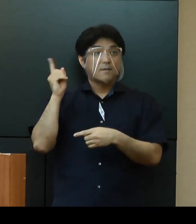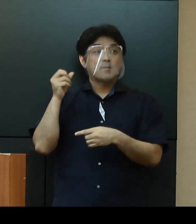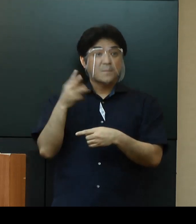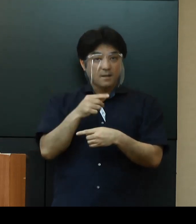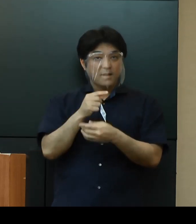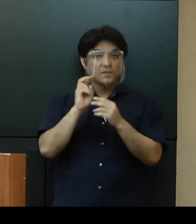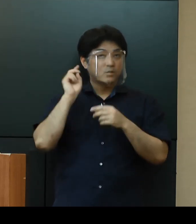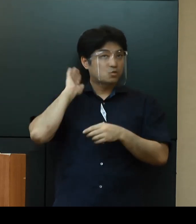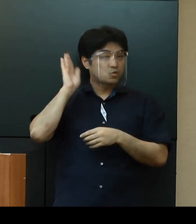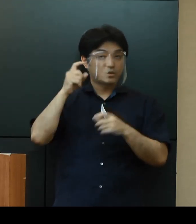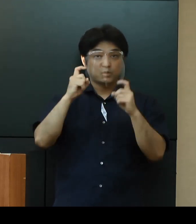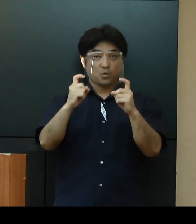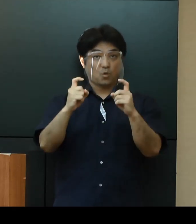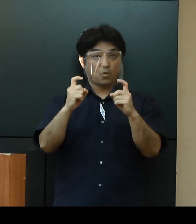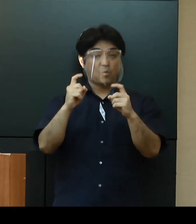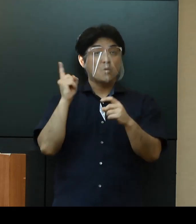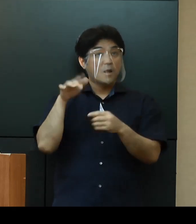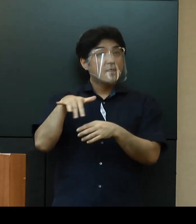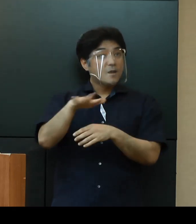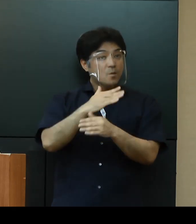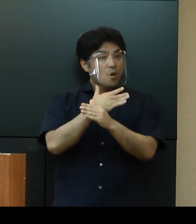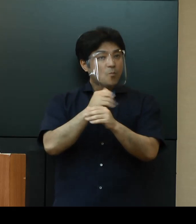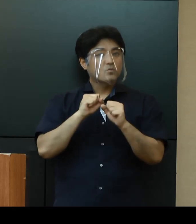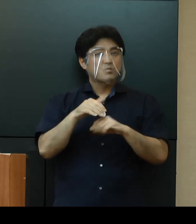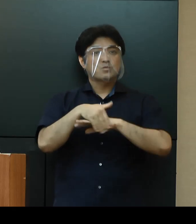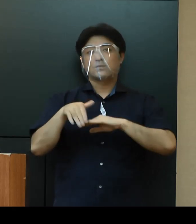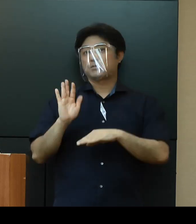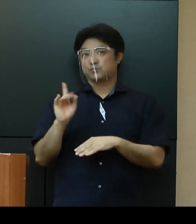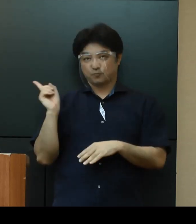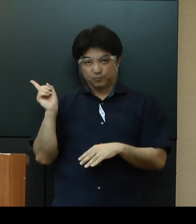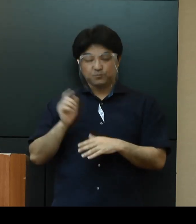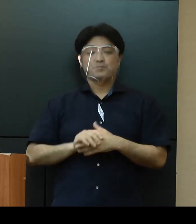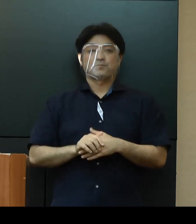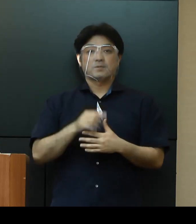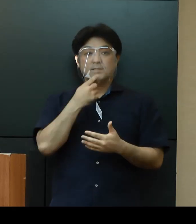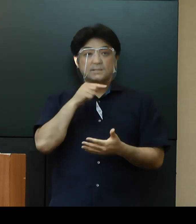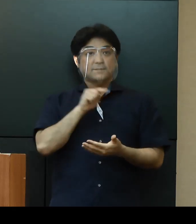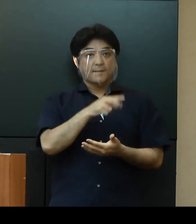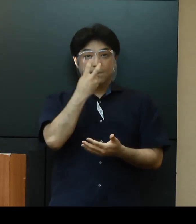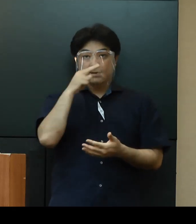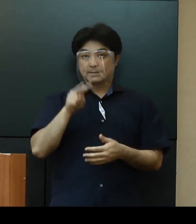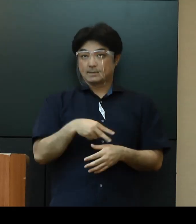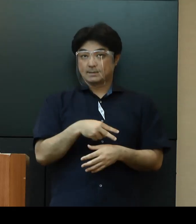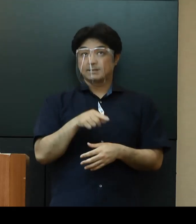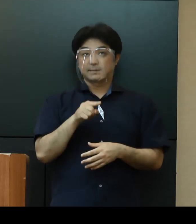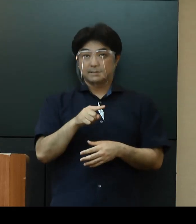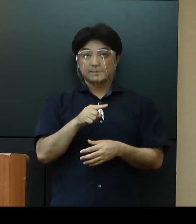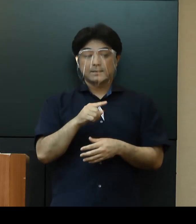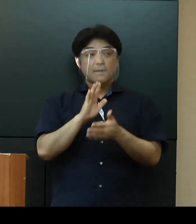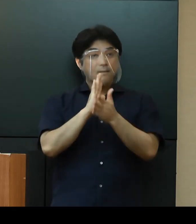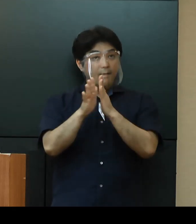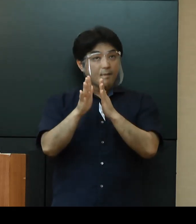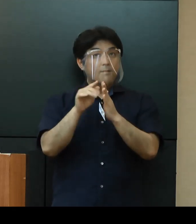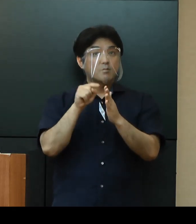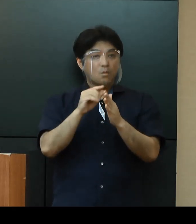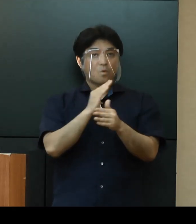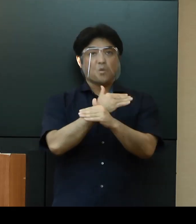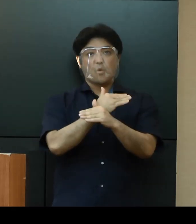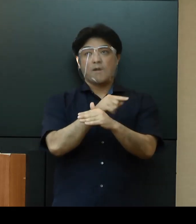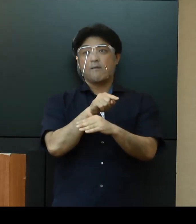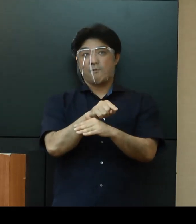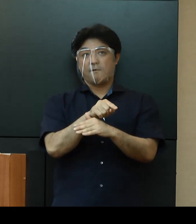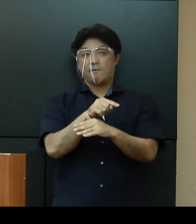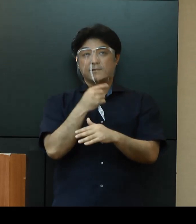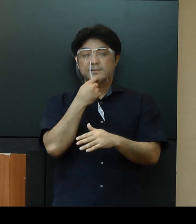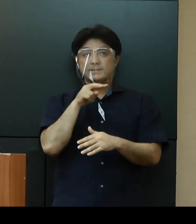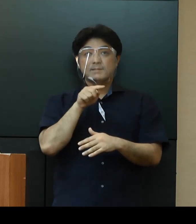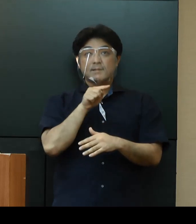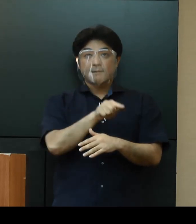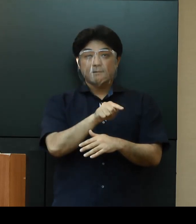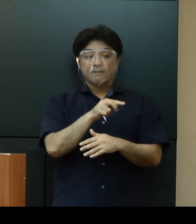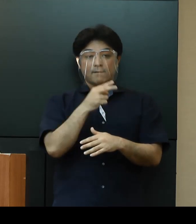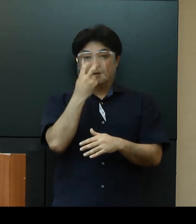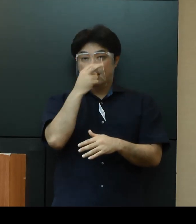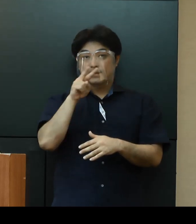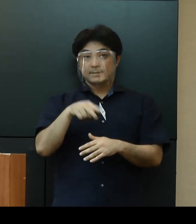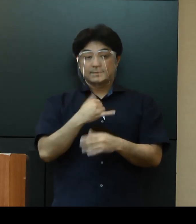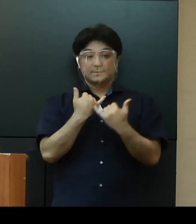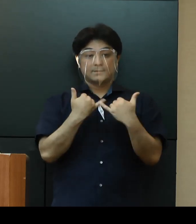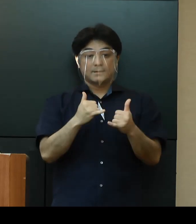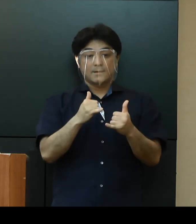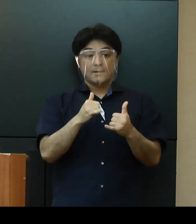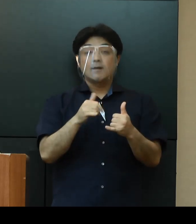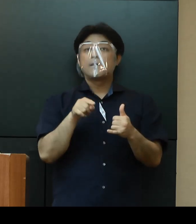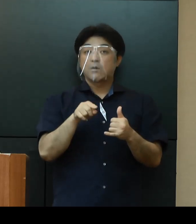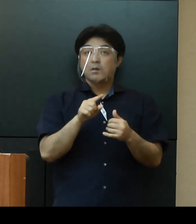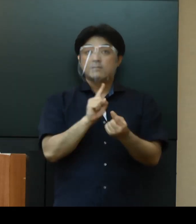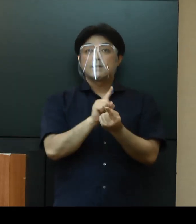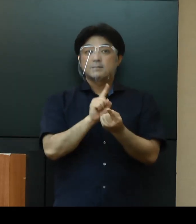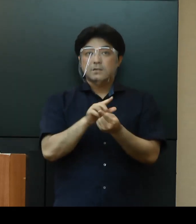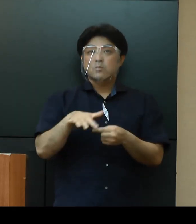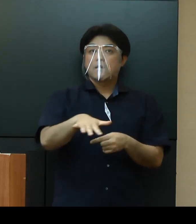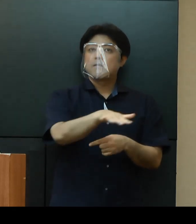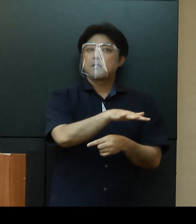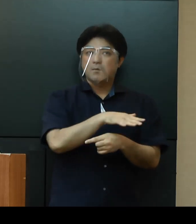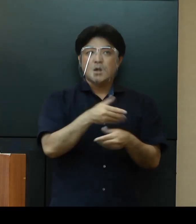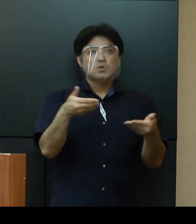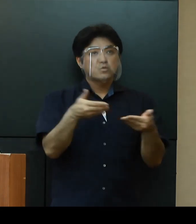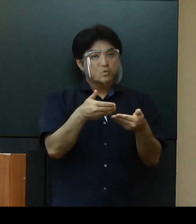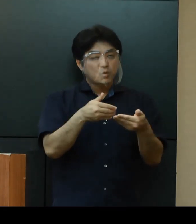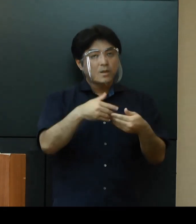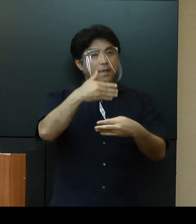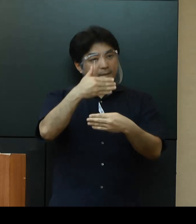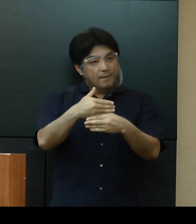なお、指定管理の県の公園等に関しては現在、指定管理者とその休業については調整を行っているところです